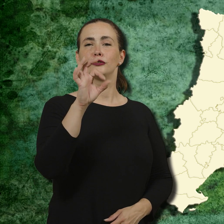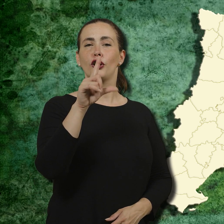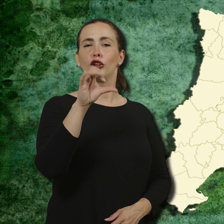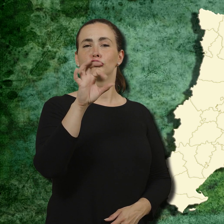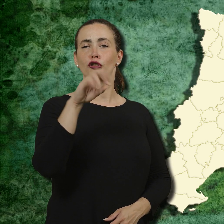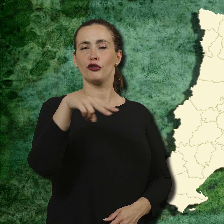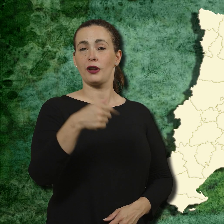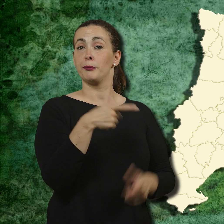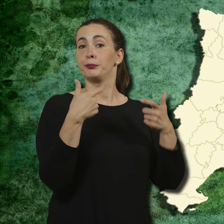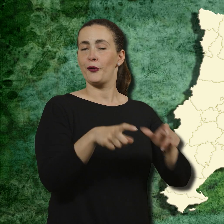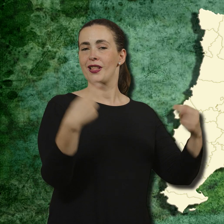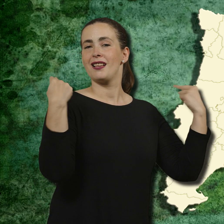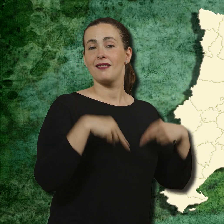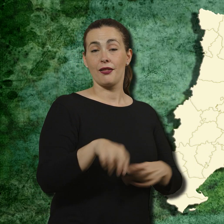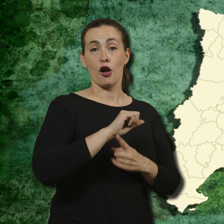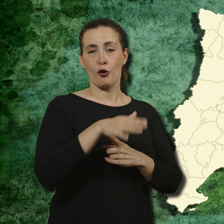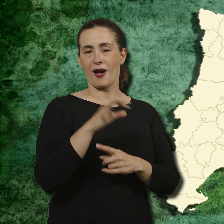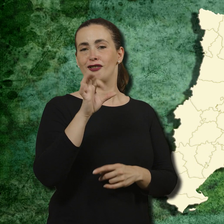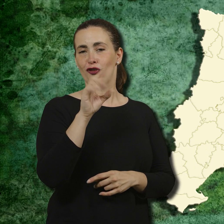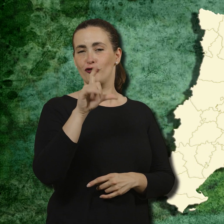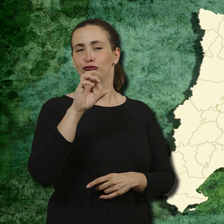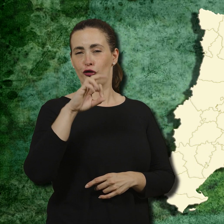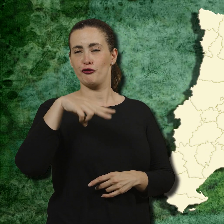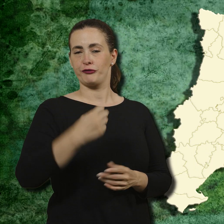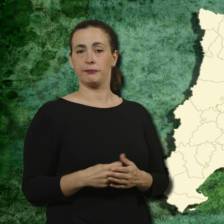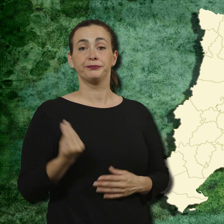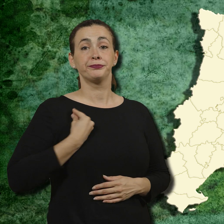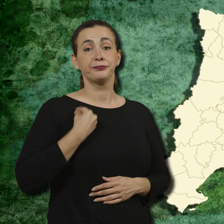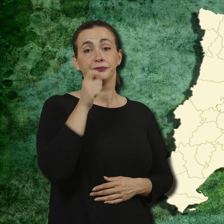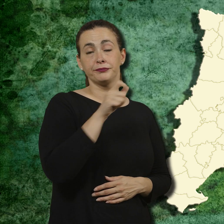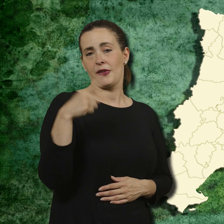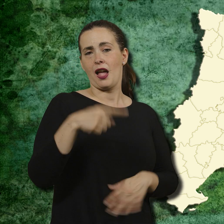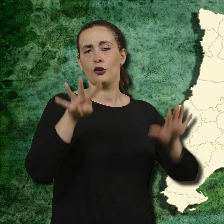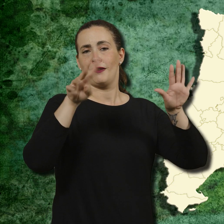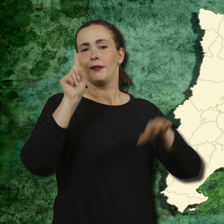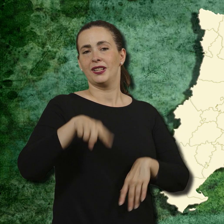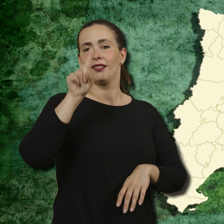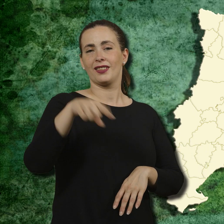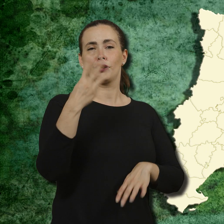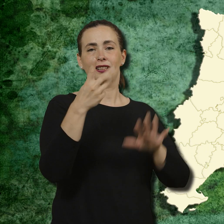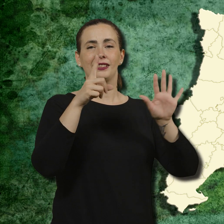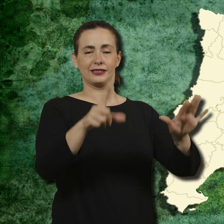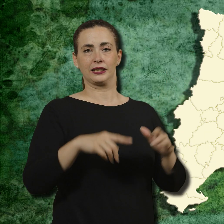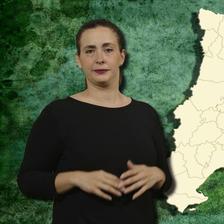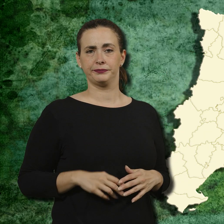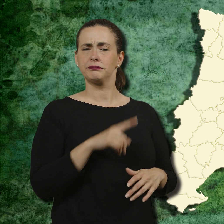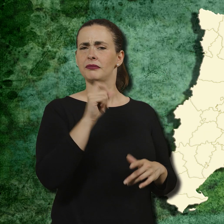SOLSONA Província de Lleida. Comarca: Solsonès. Població: 9.137 habitants.